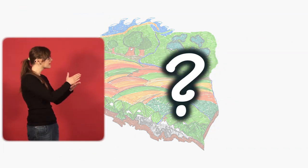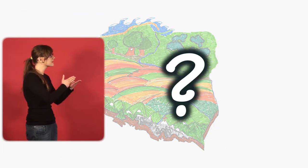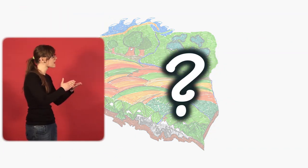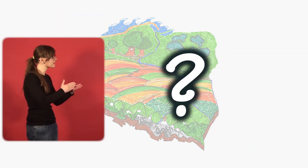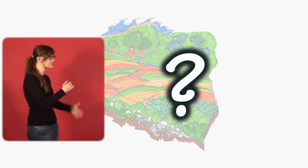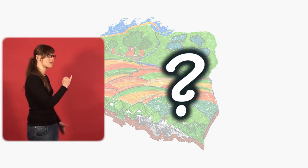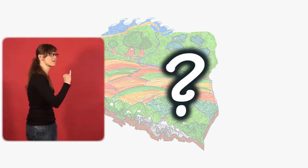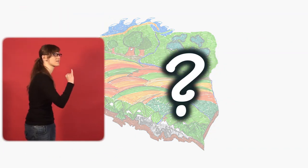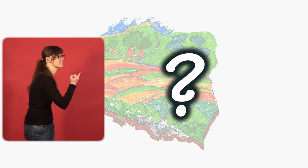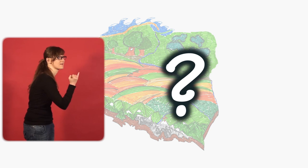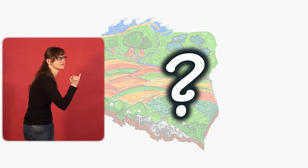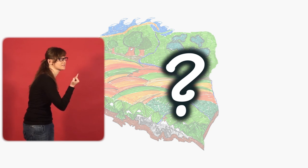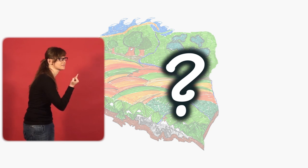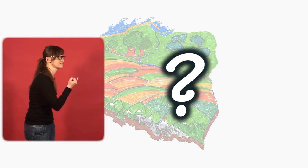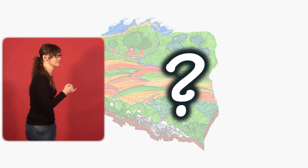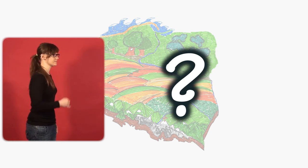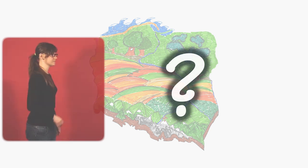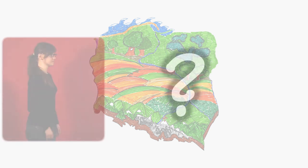W jakim kraju?